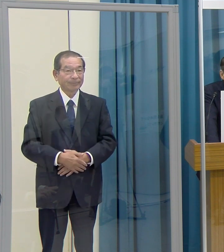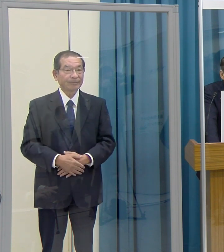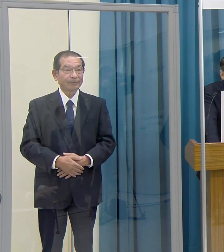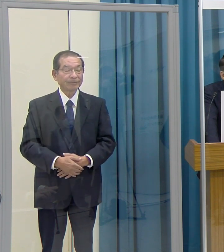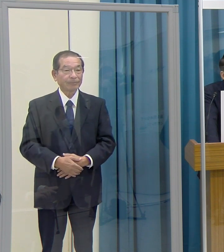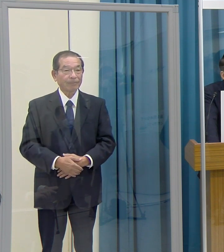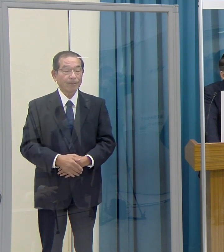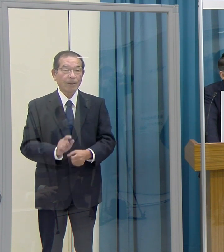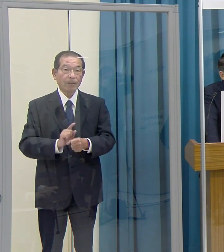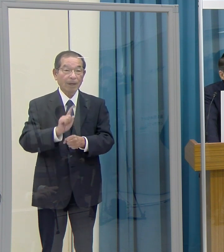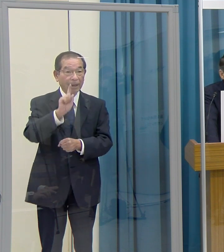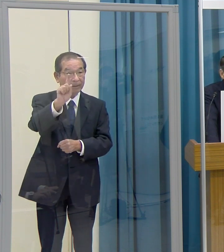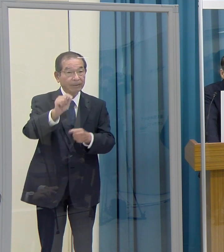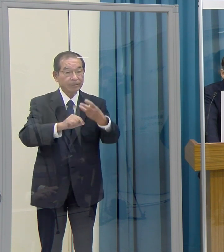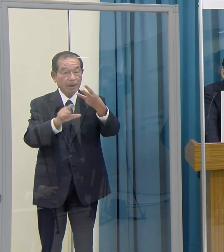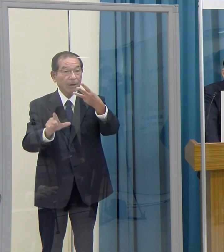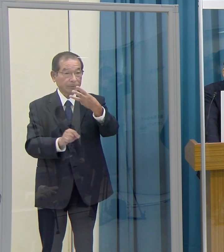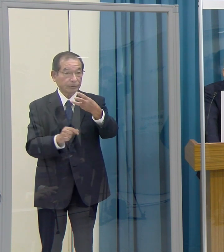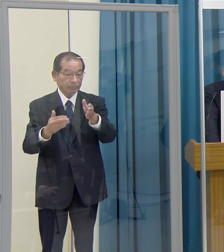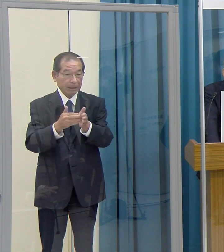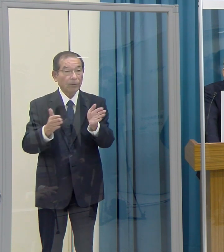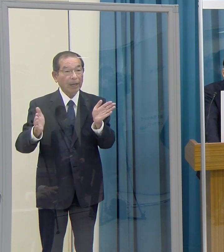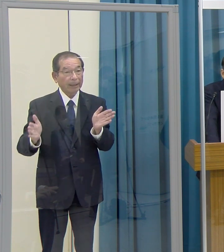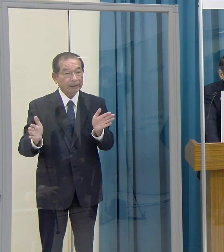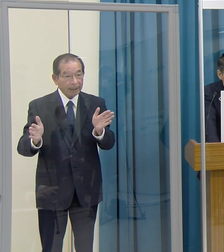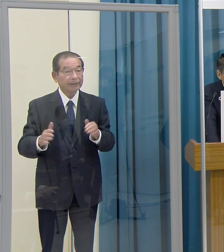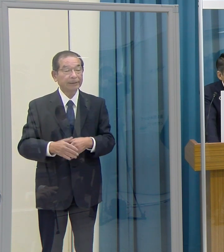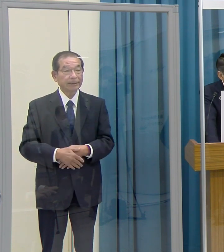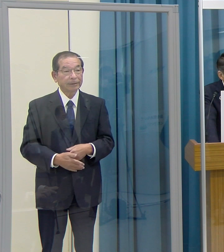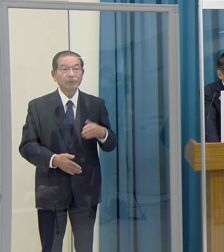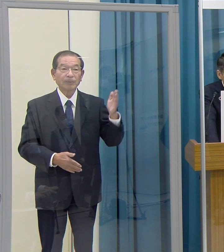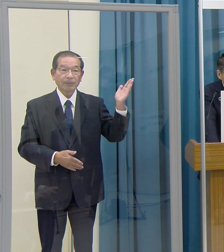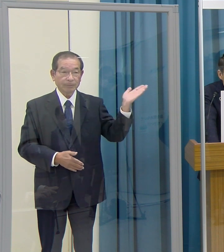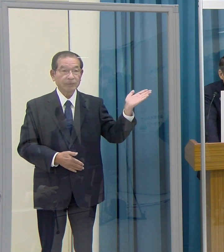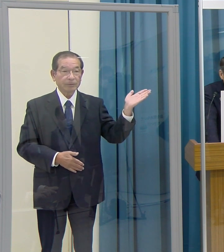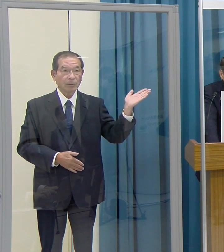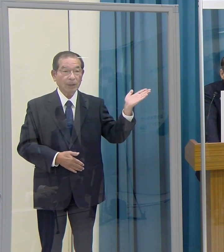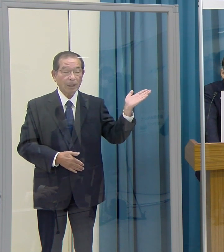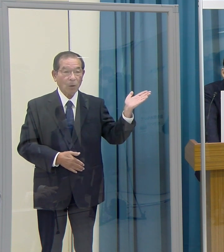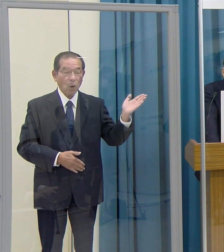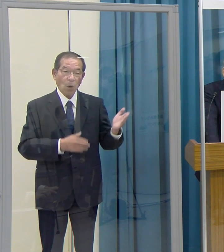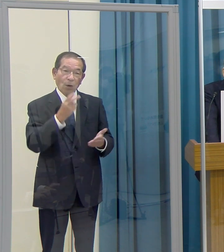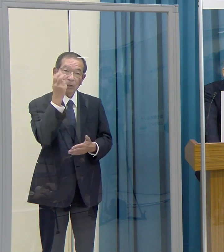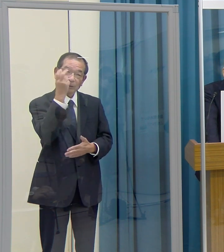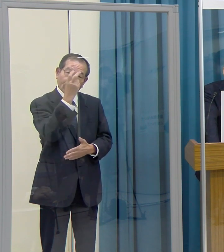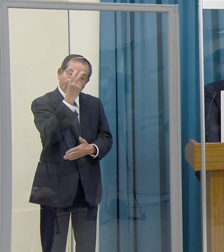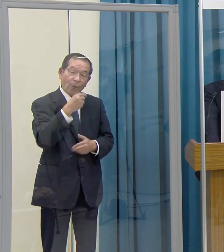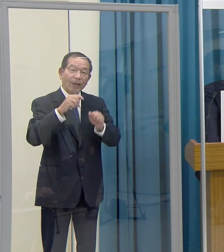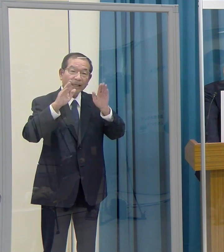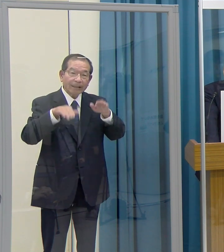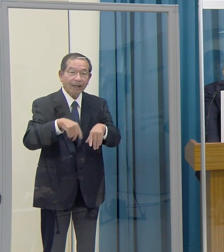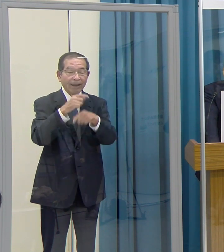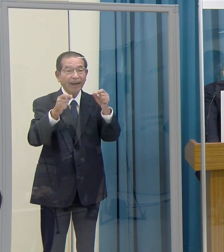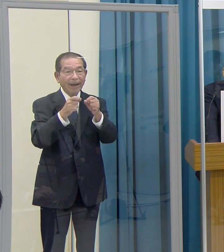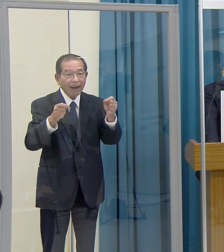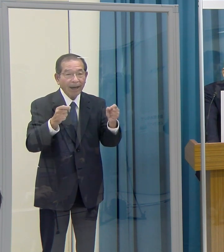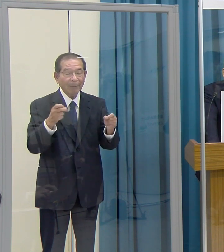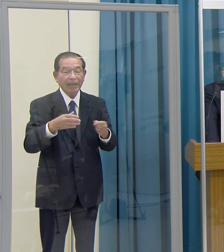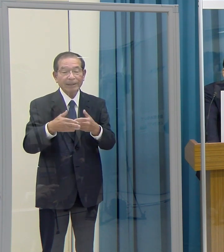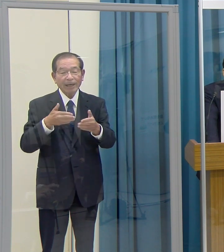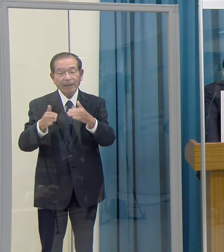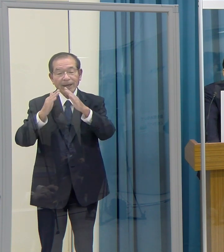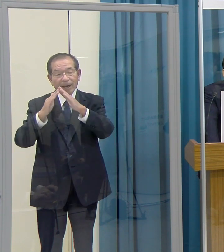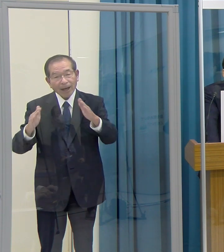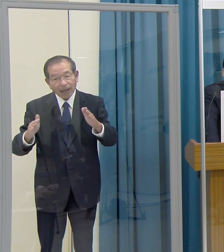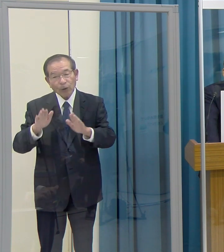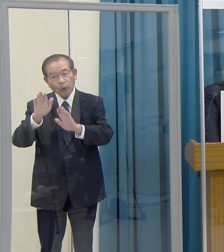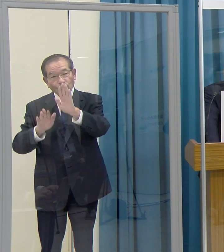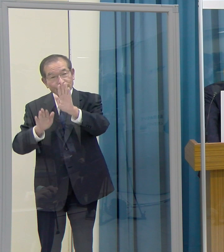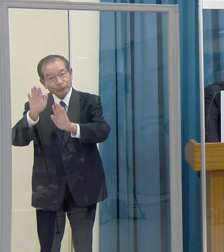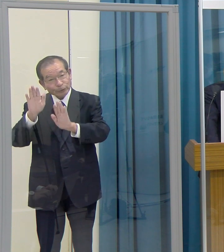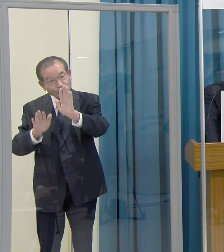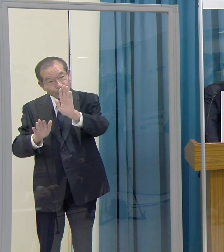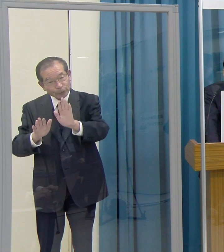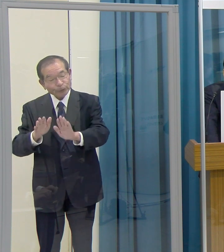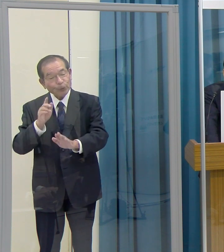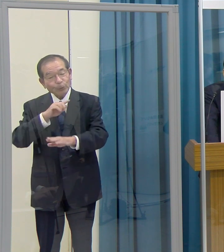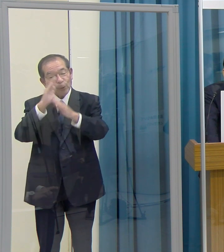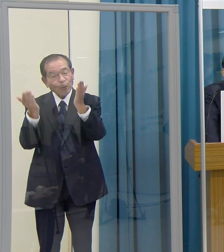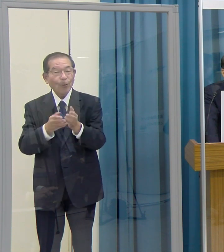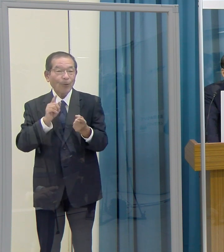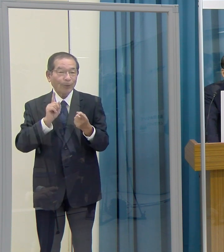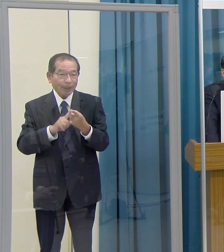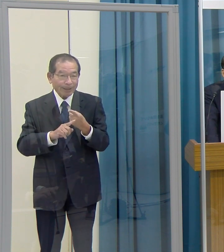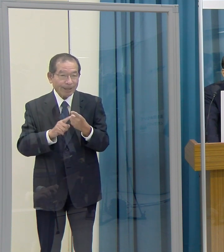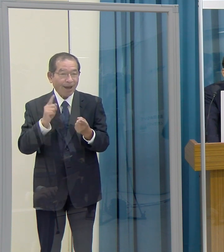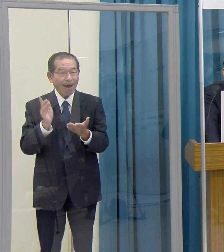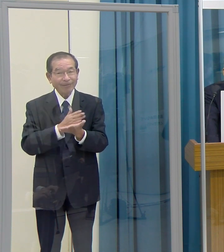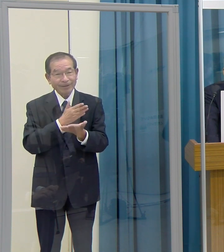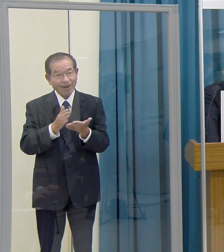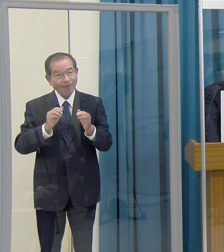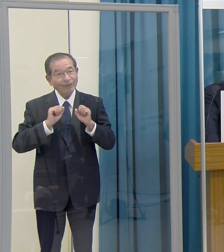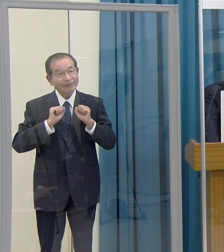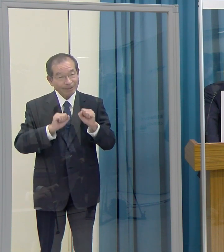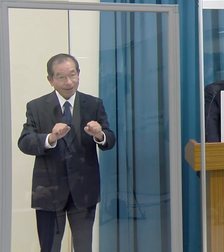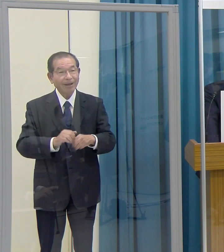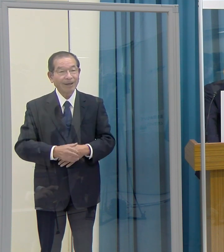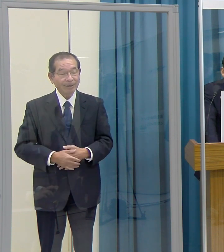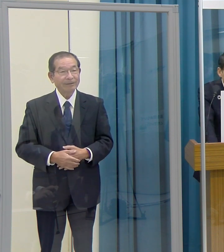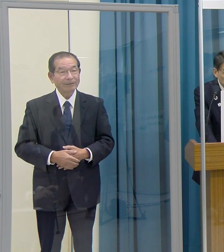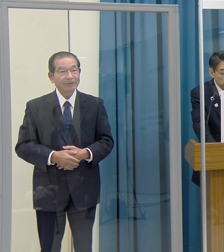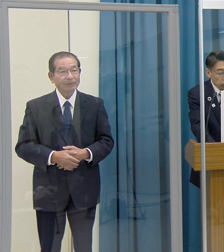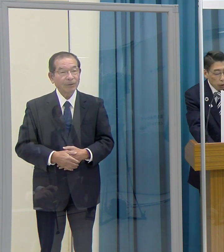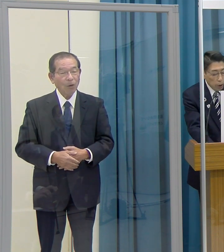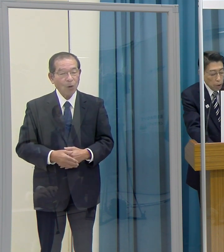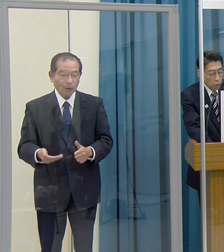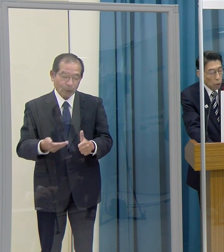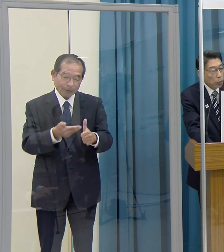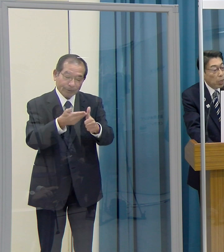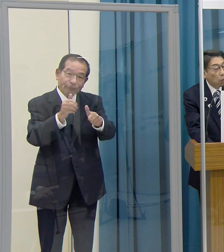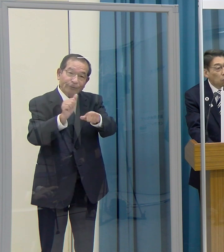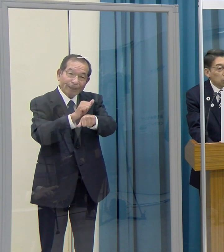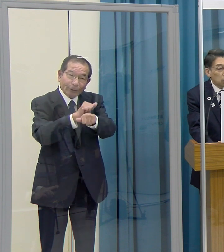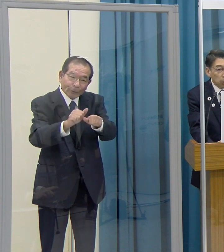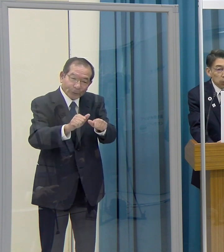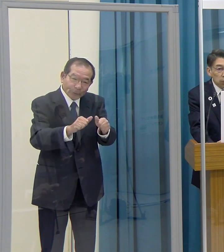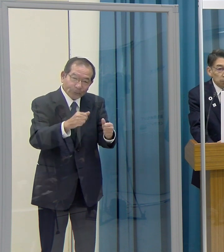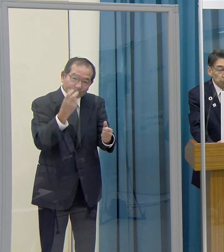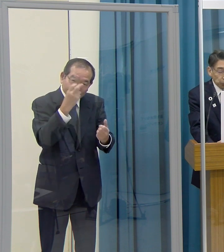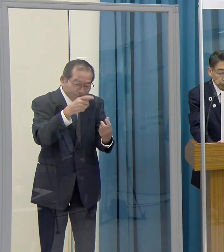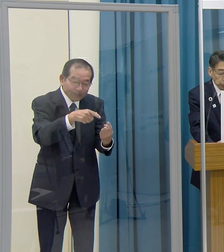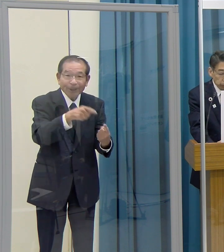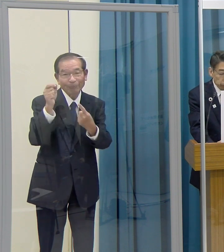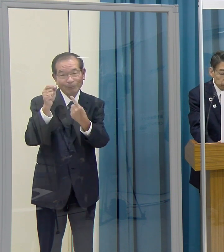来年３月までに、測定結果、あるいは体験会での様子などを総合的に見て判断し、育成する選手を選考します。